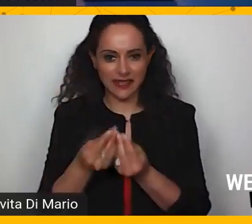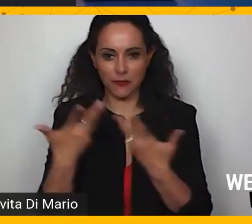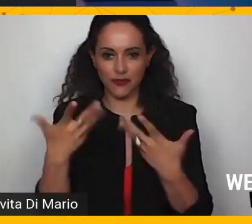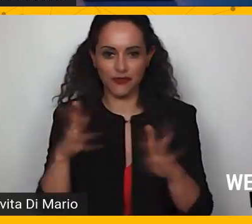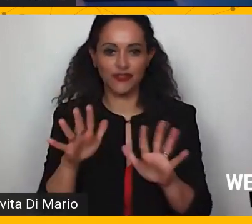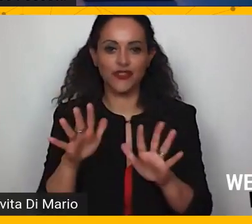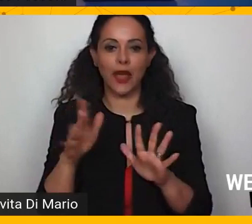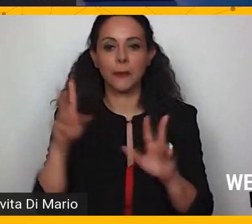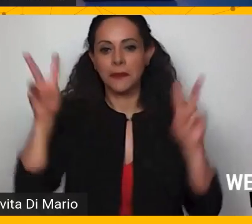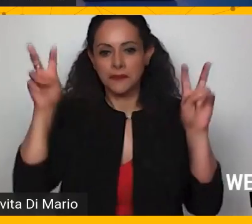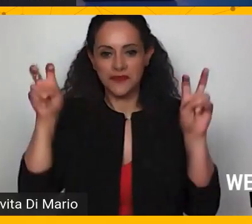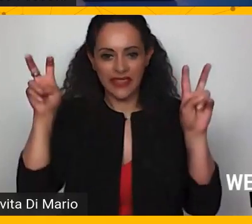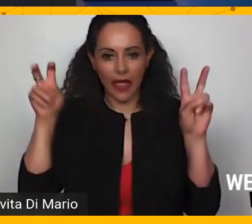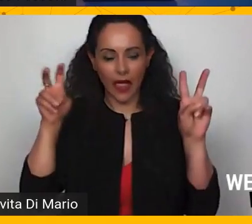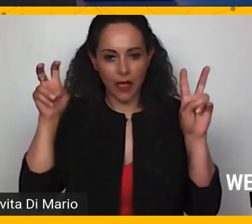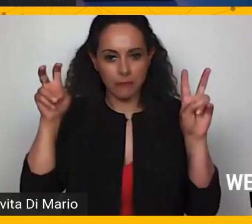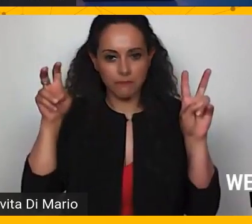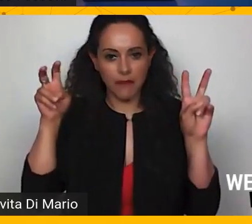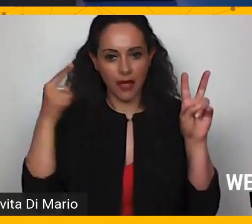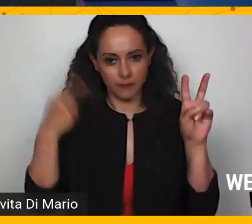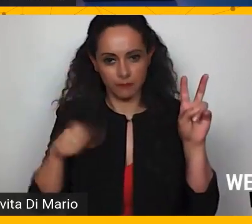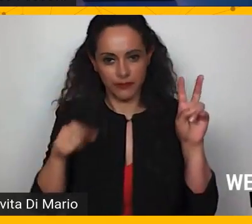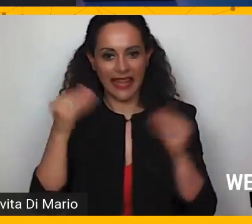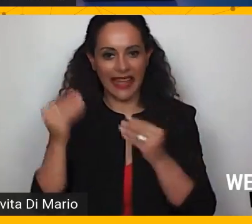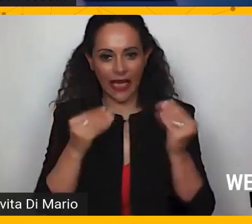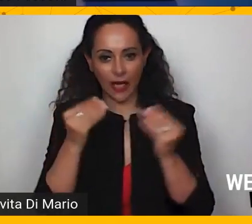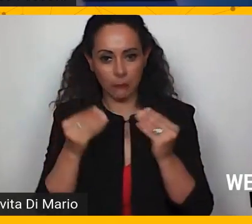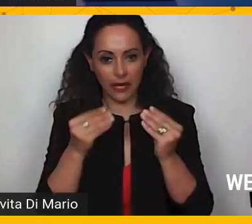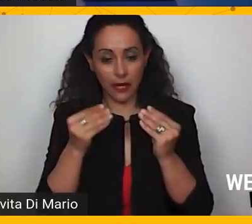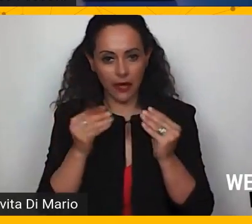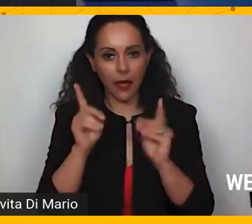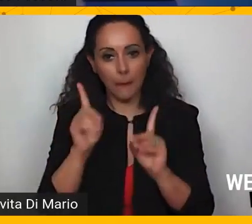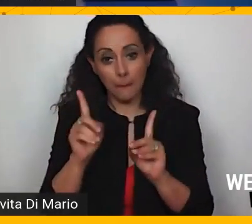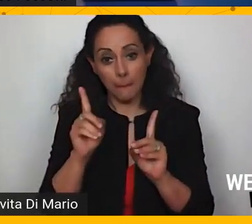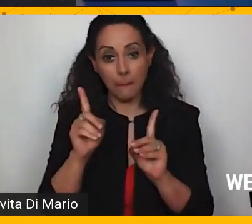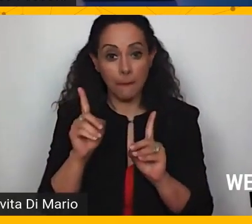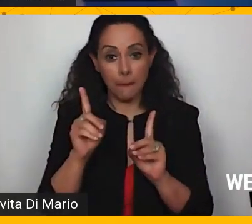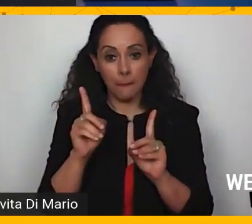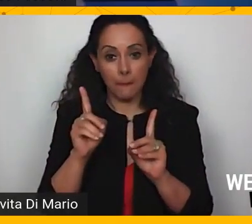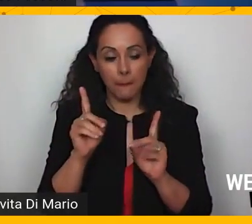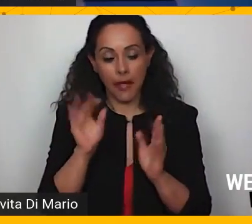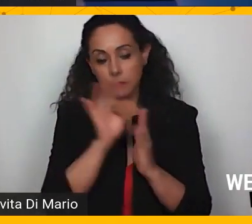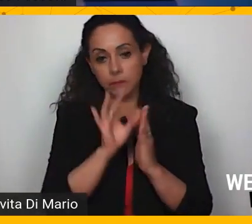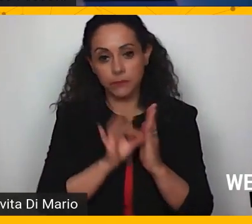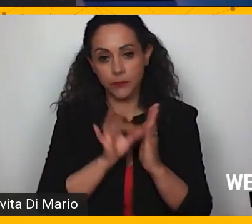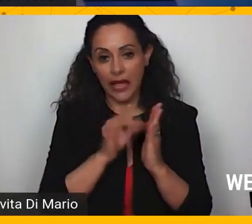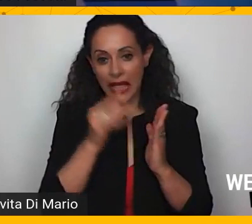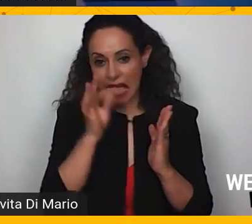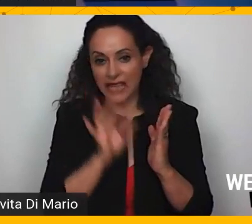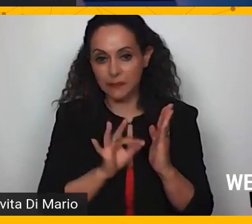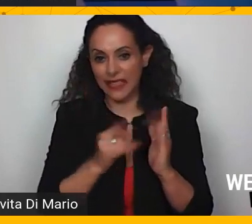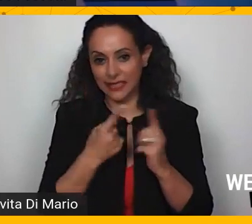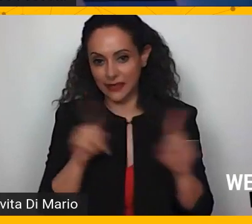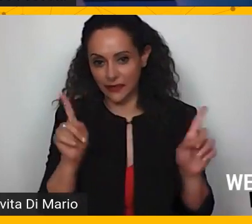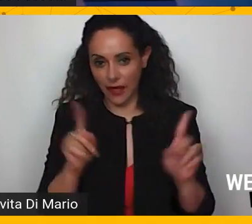dialogare insieme sempre sul tema del gaming ma toccando mh